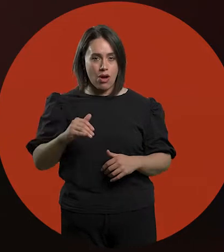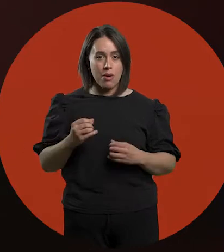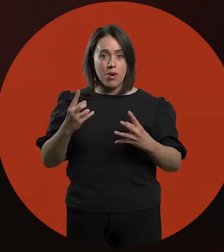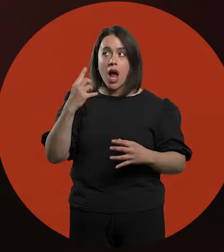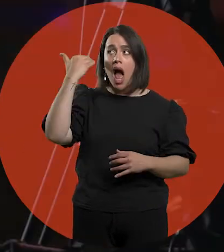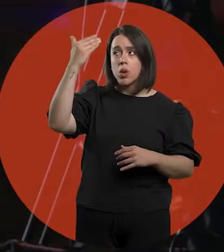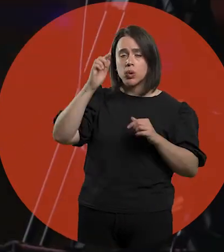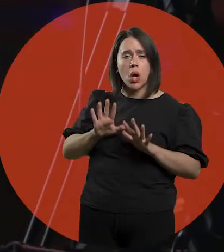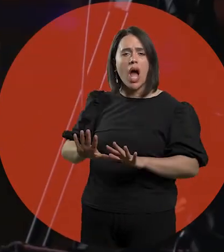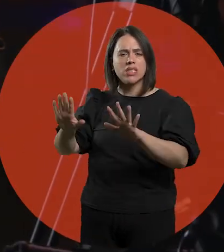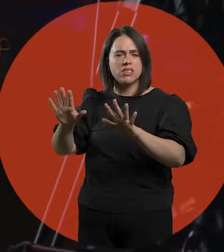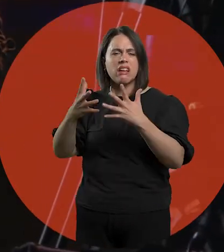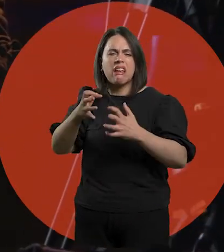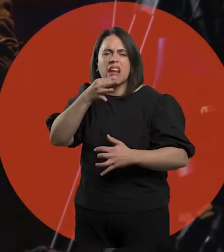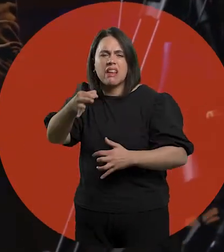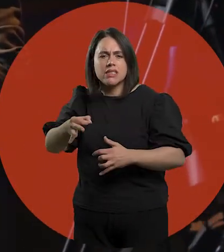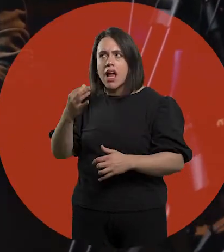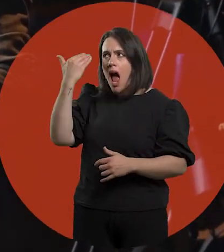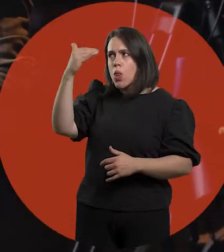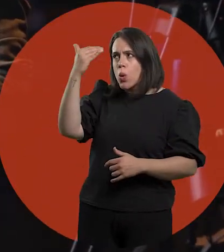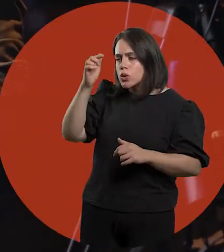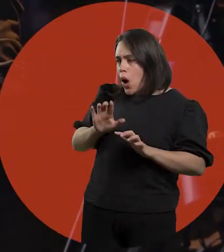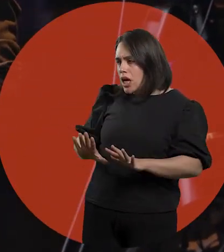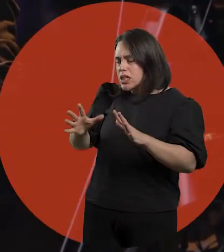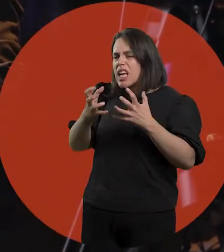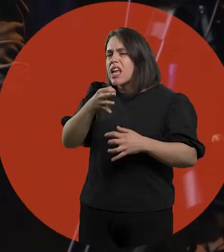¿Y qué es eso? ¿Qué es ser mayor para vos, hoy?